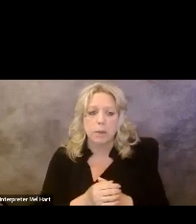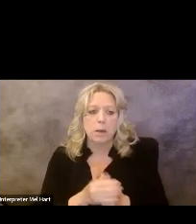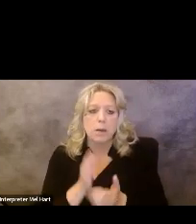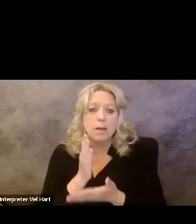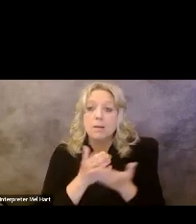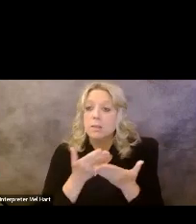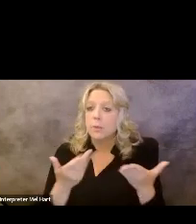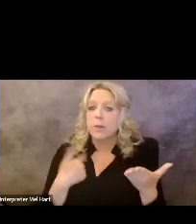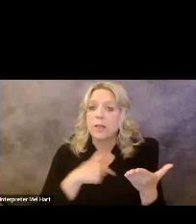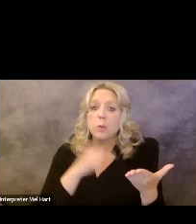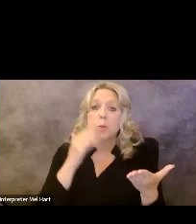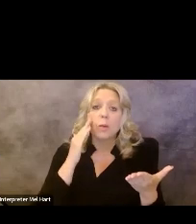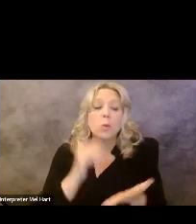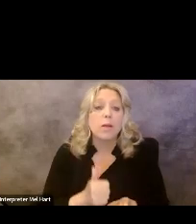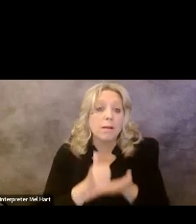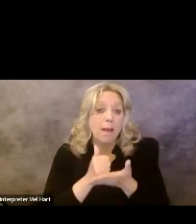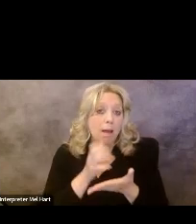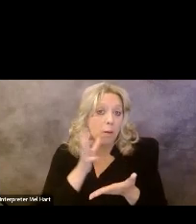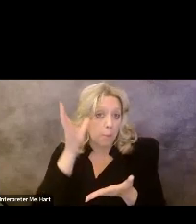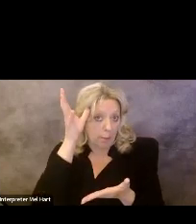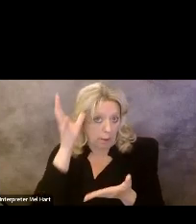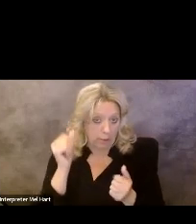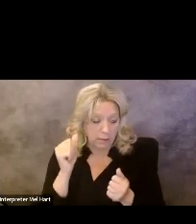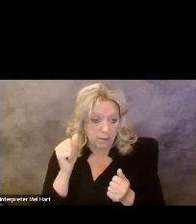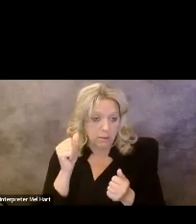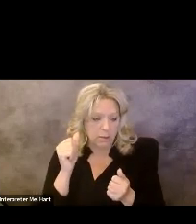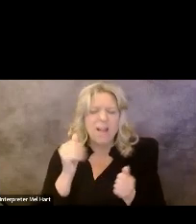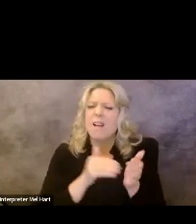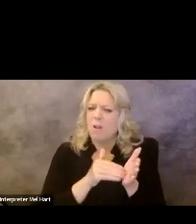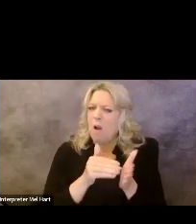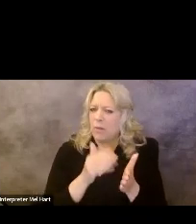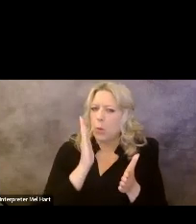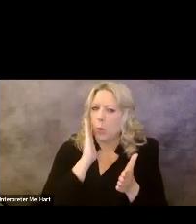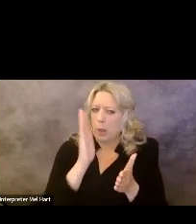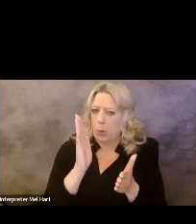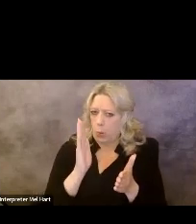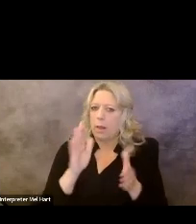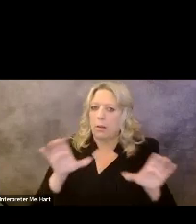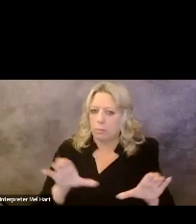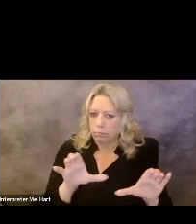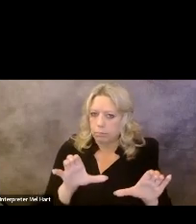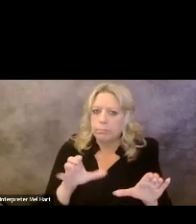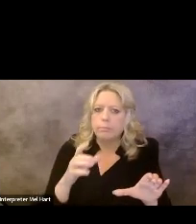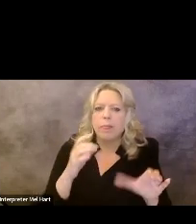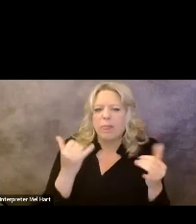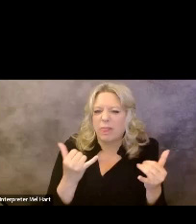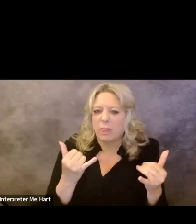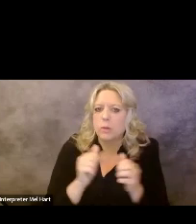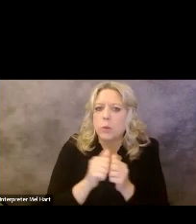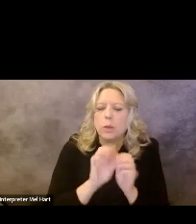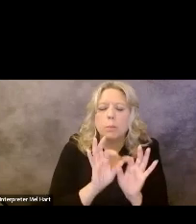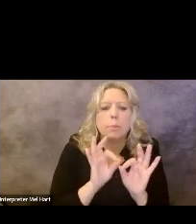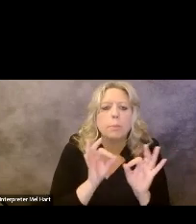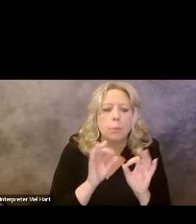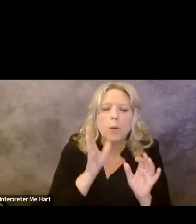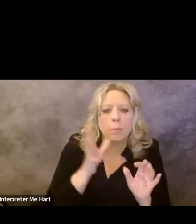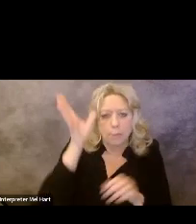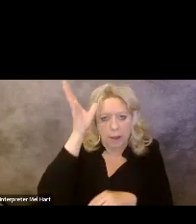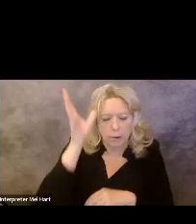y que a menudo hacemos con los padres es que les enseñamos cómo o sobre